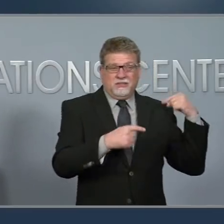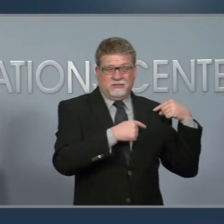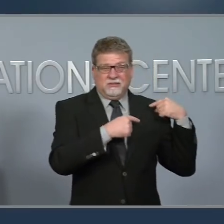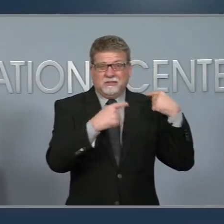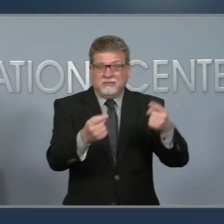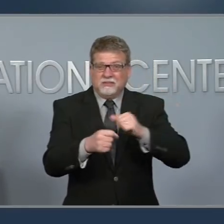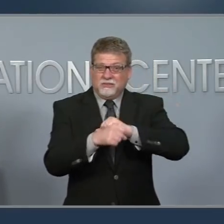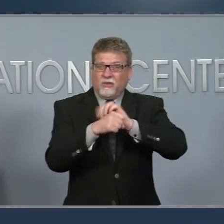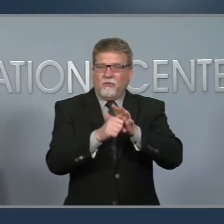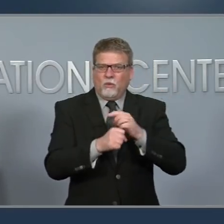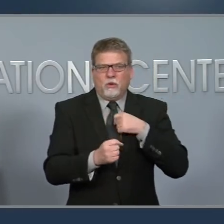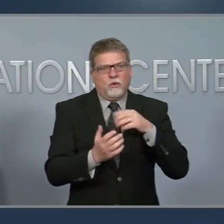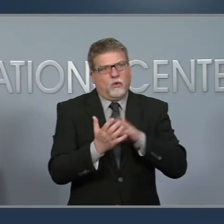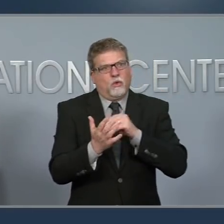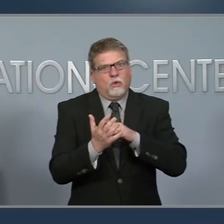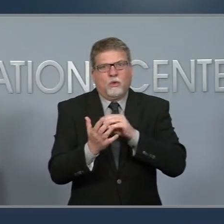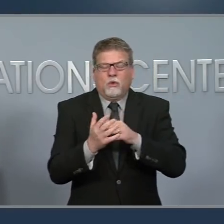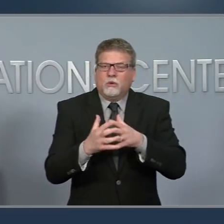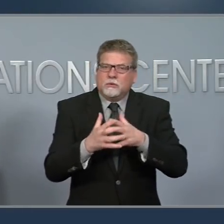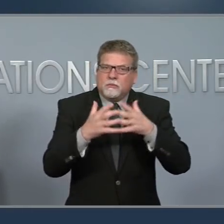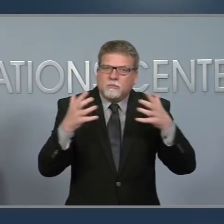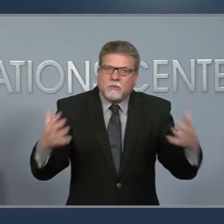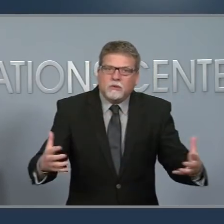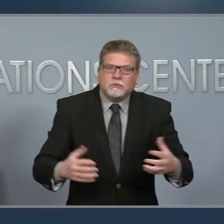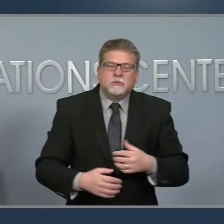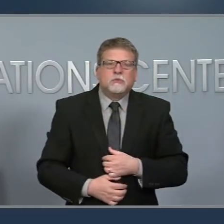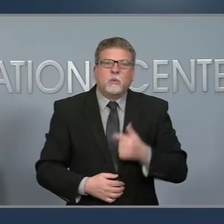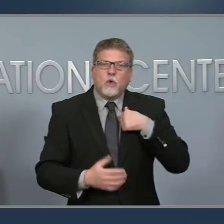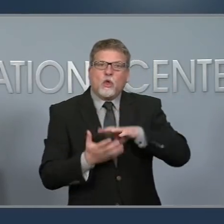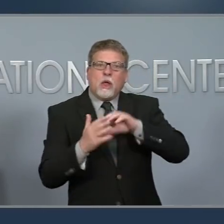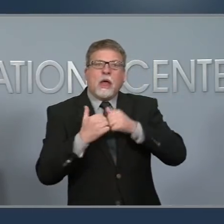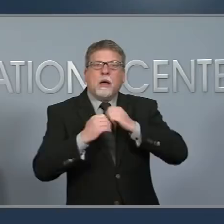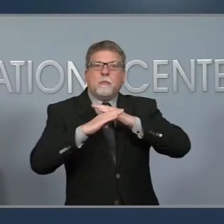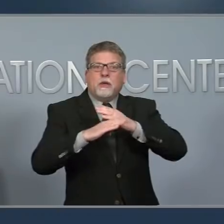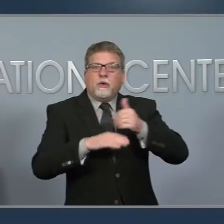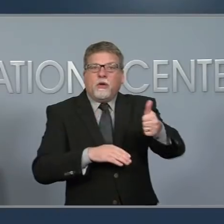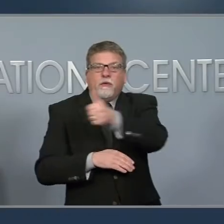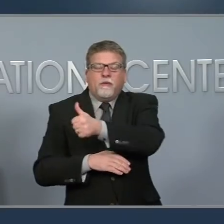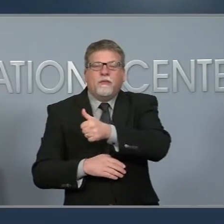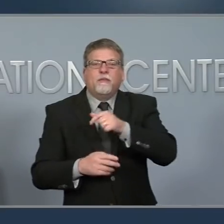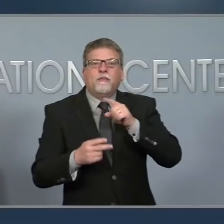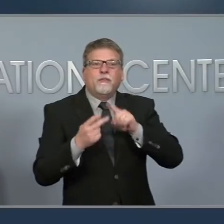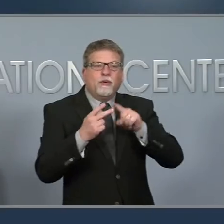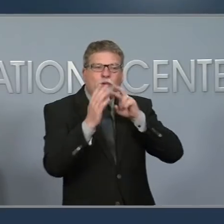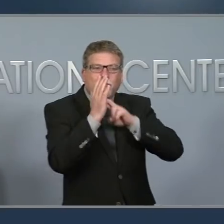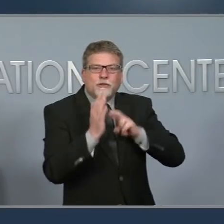por ciento para aquellos mayores de sesenta y cinco. Mientras comprendemos mejor